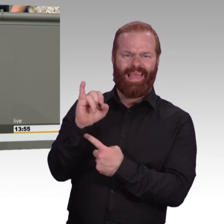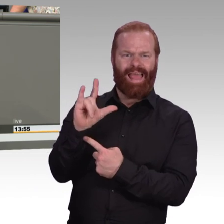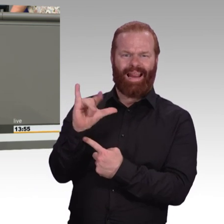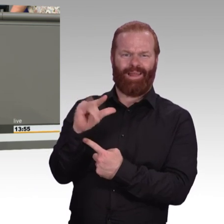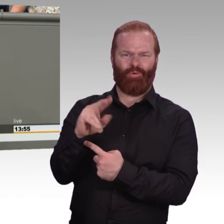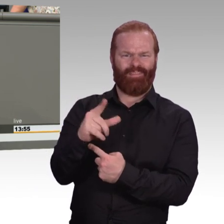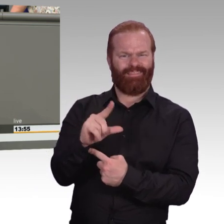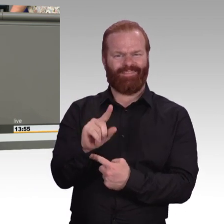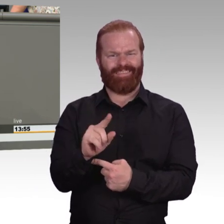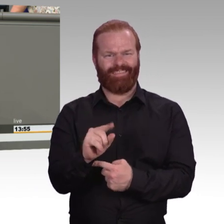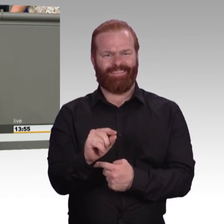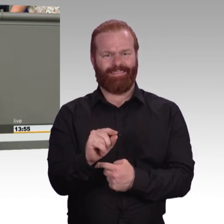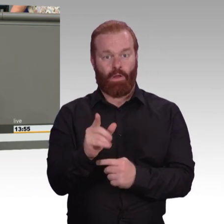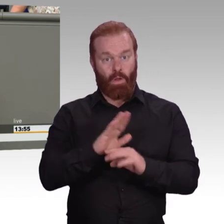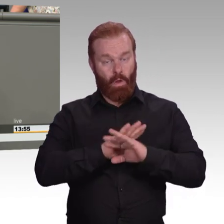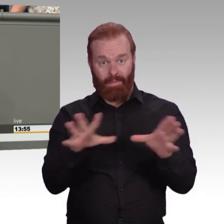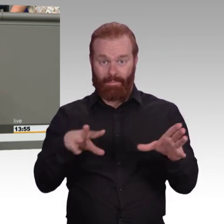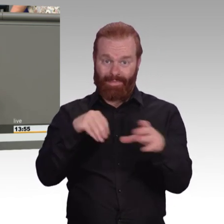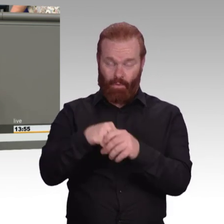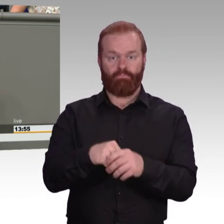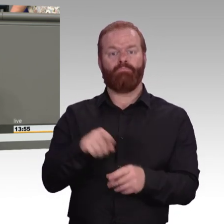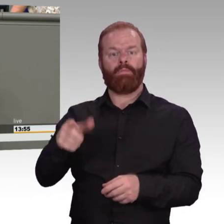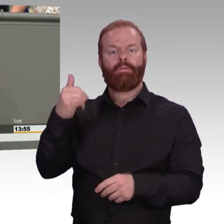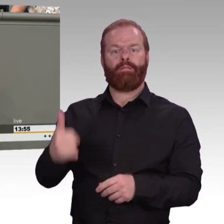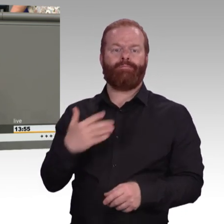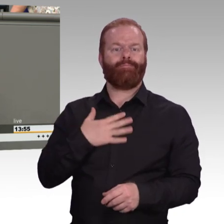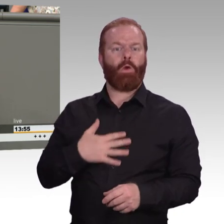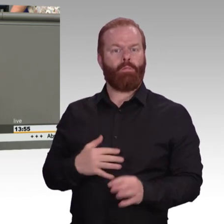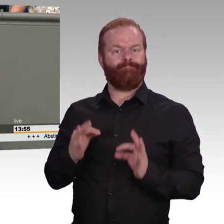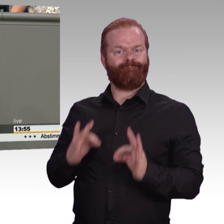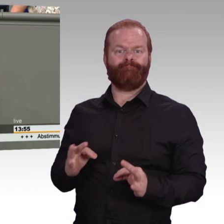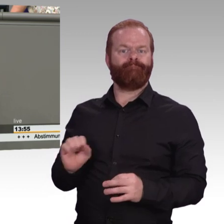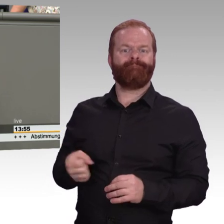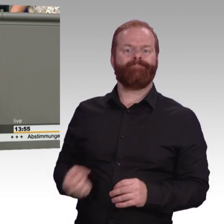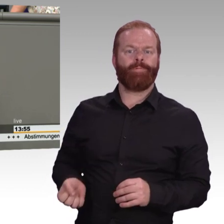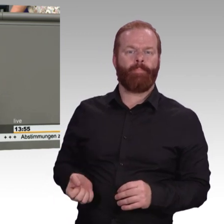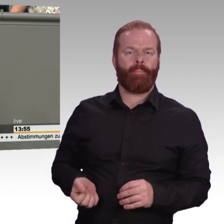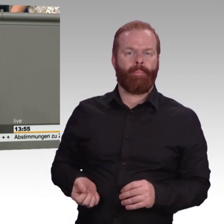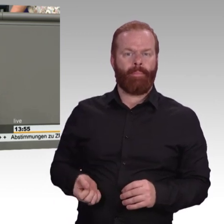wenn ihm etwas zugestoßen ist oder ihm etwas angetan wurde und es geht auch nicht nur um irgendeine Förderung,